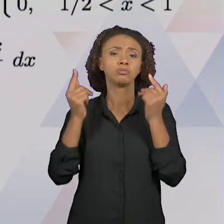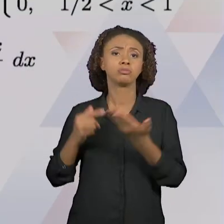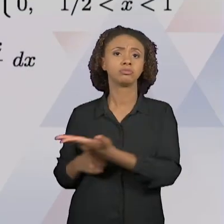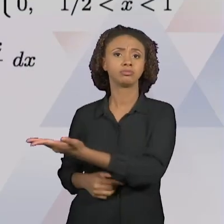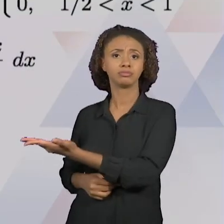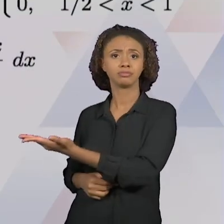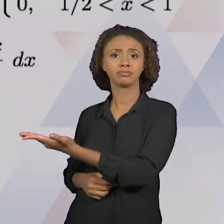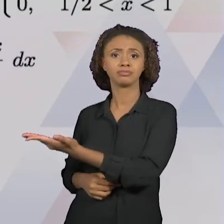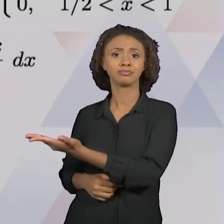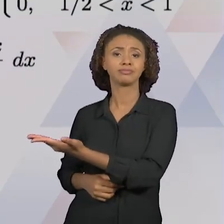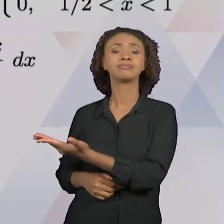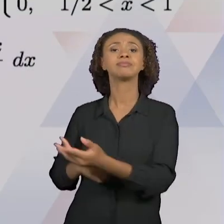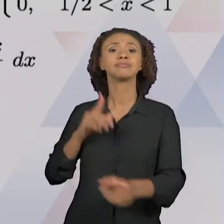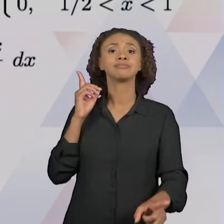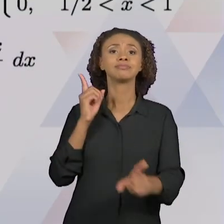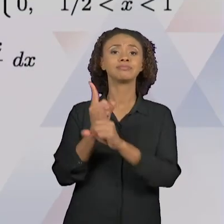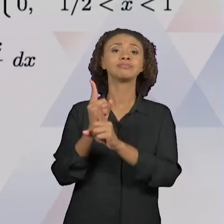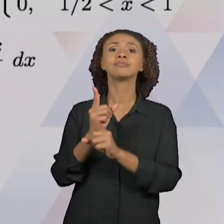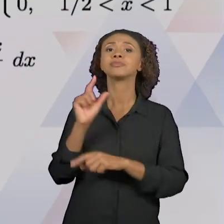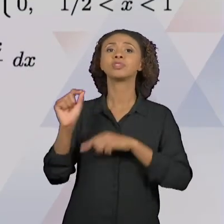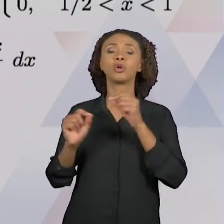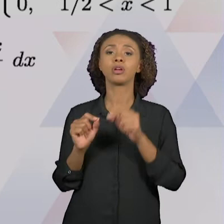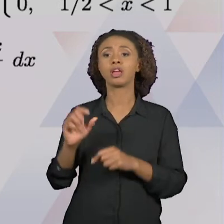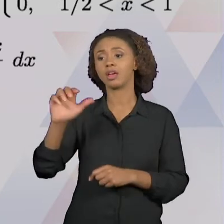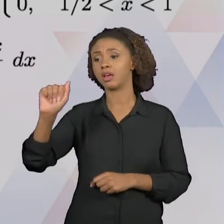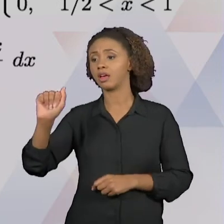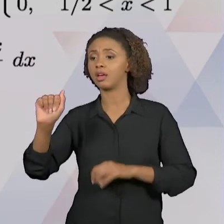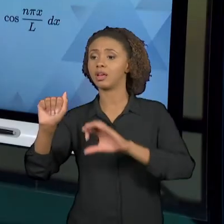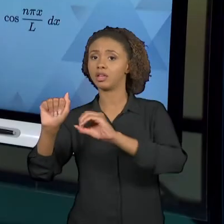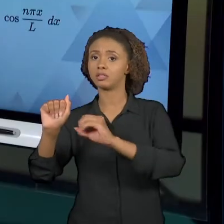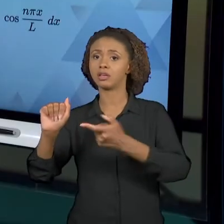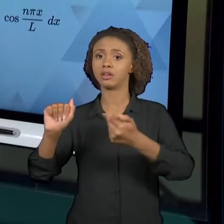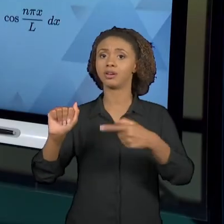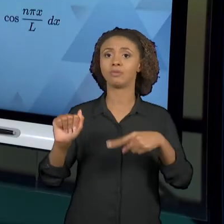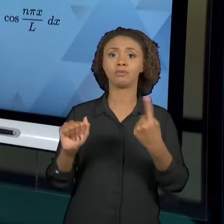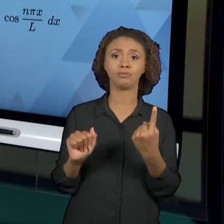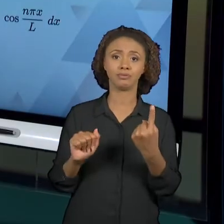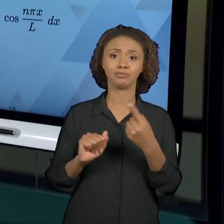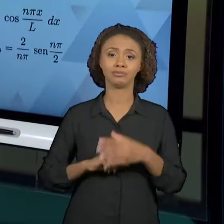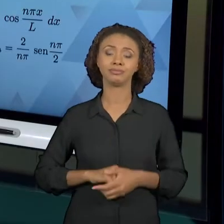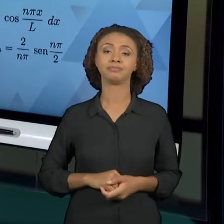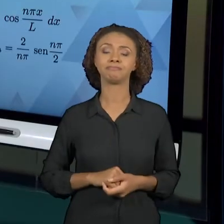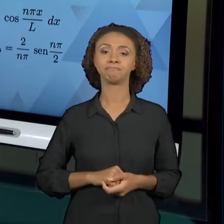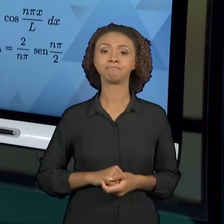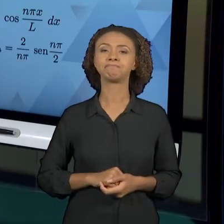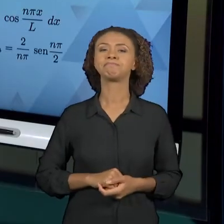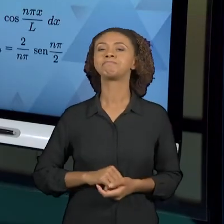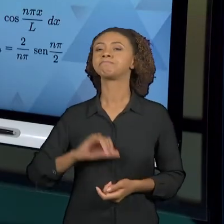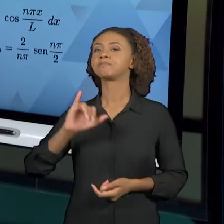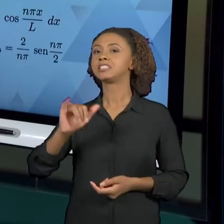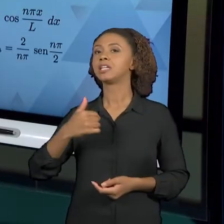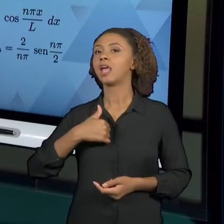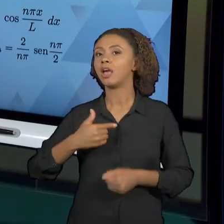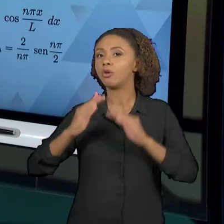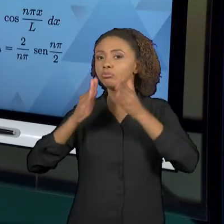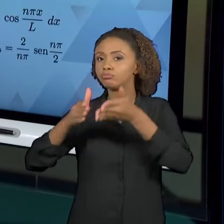ENTÃO A GENTE VAI ACHAR QUE O "A ZERO" VAI VALER UM. FAZENDO PARA O "AN" A MESMA IDEIA, A FUNÇÃO